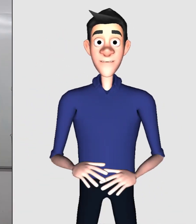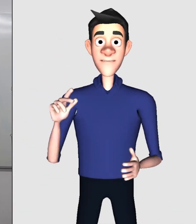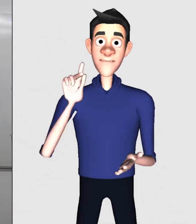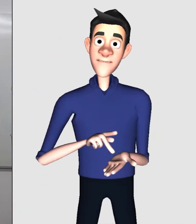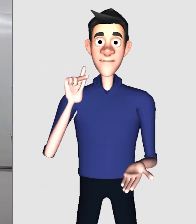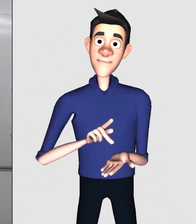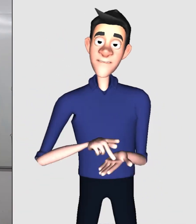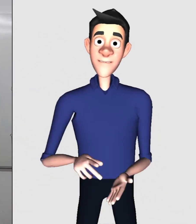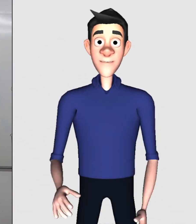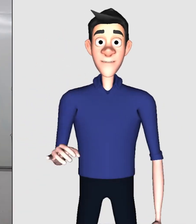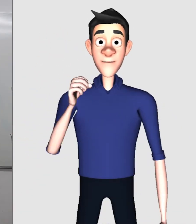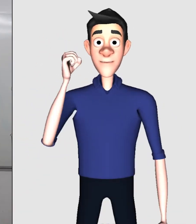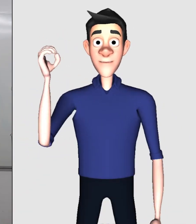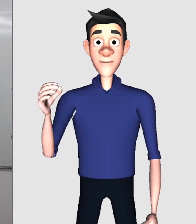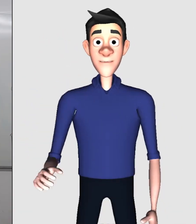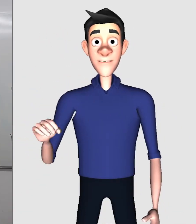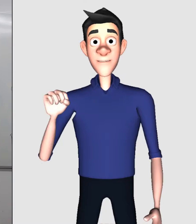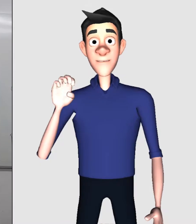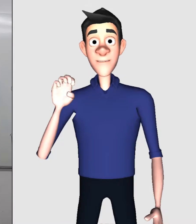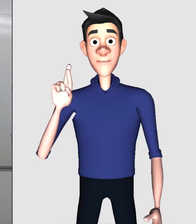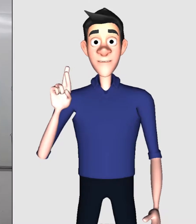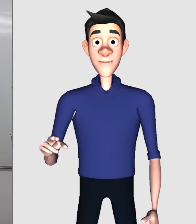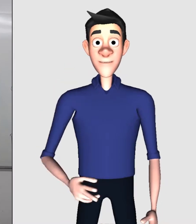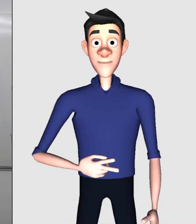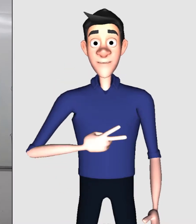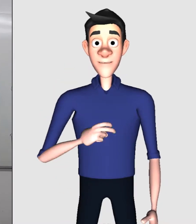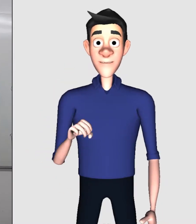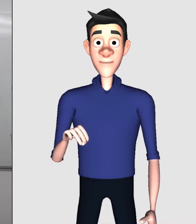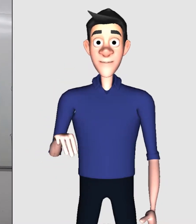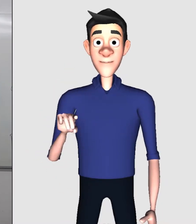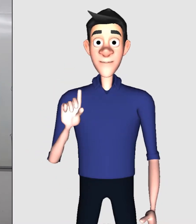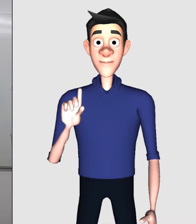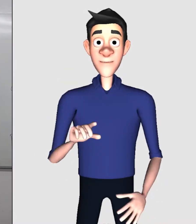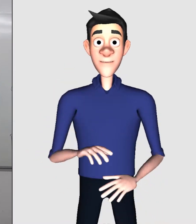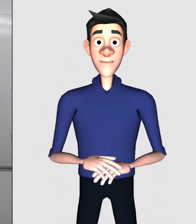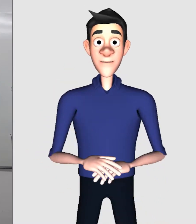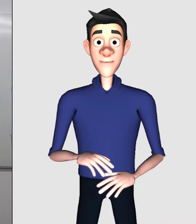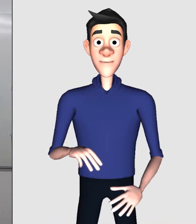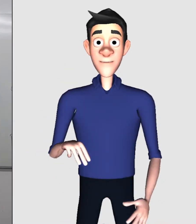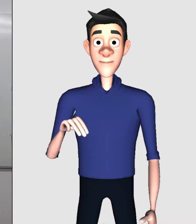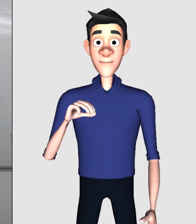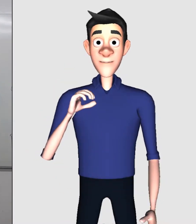Vamos ter outras duas